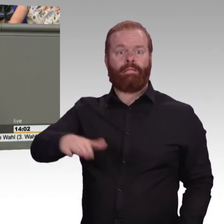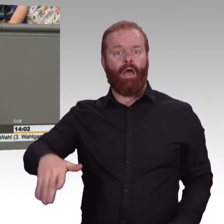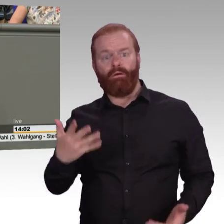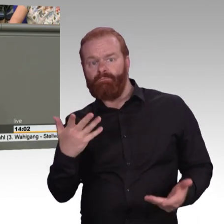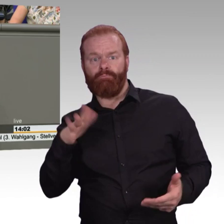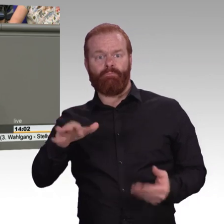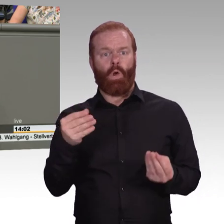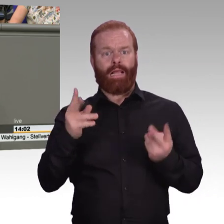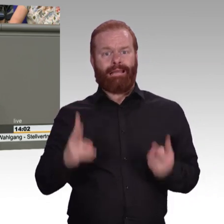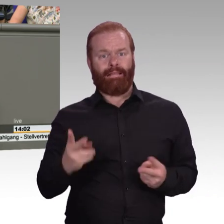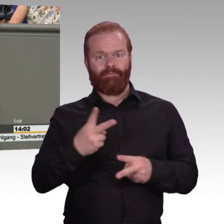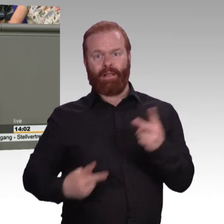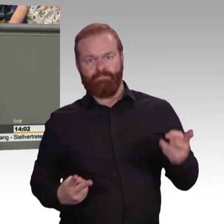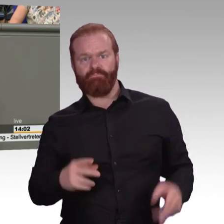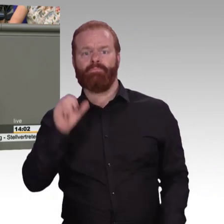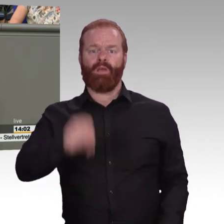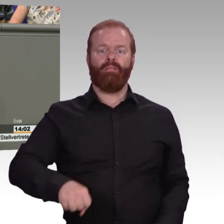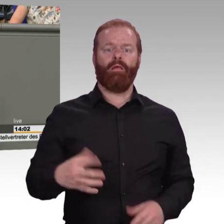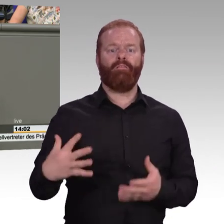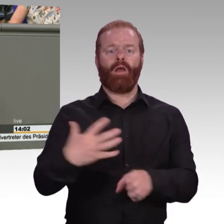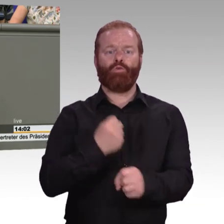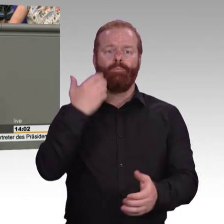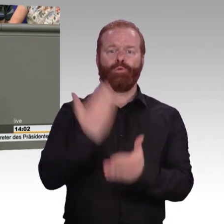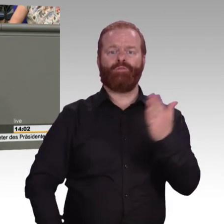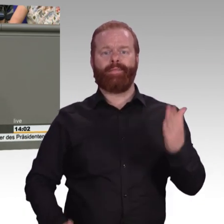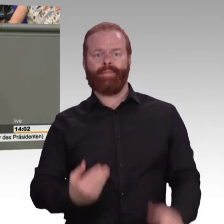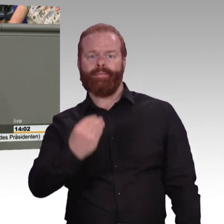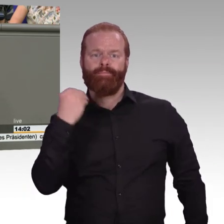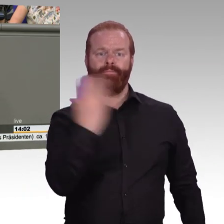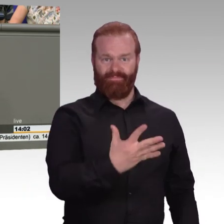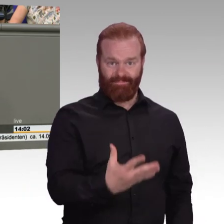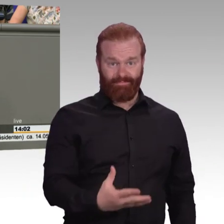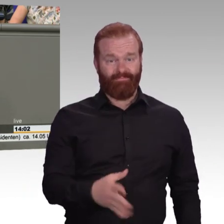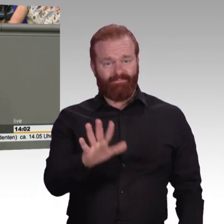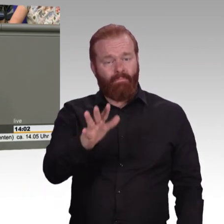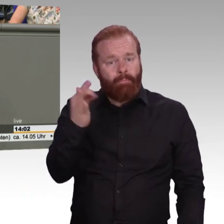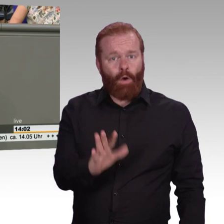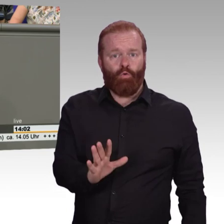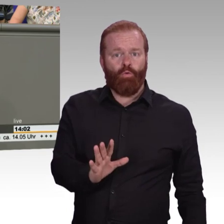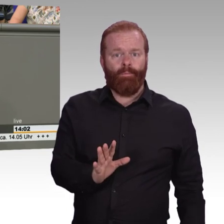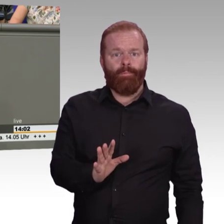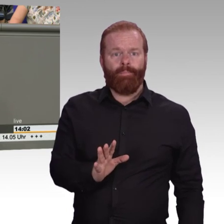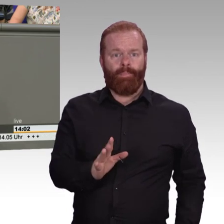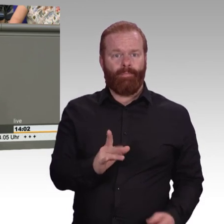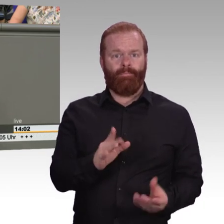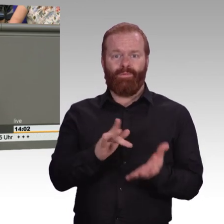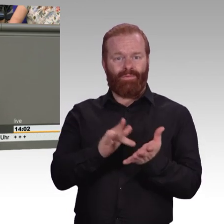hier einigen müssten und meine Damen und Herren der SPD und der CDU, Sie haben es im Koalitionsvertrag drin stehen,